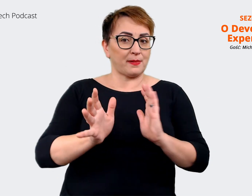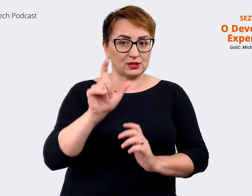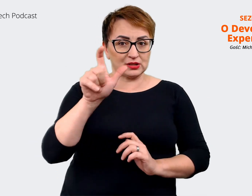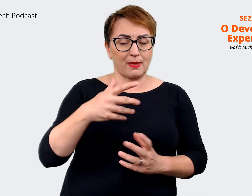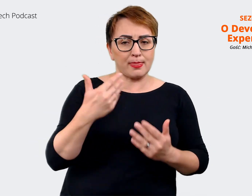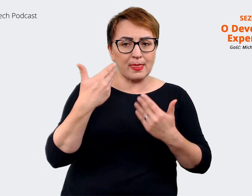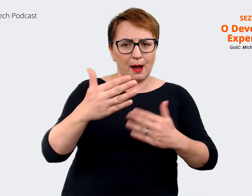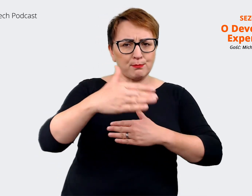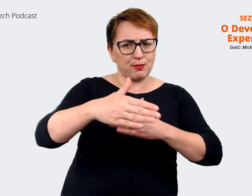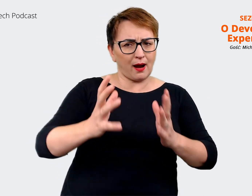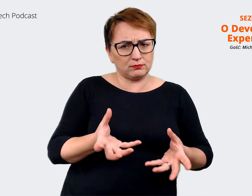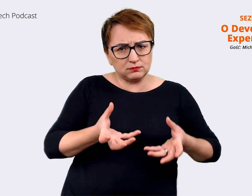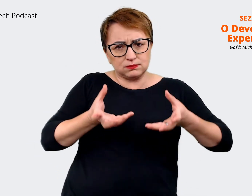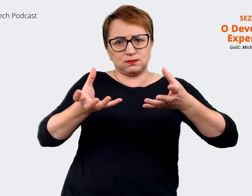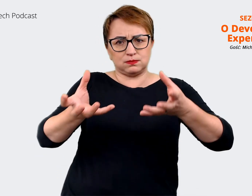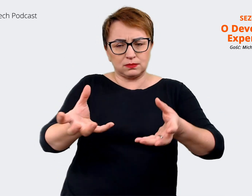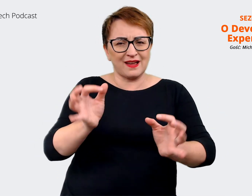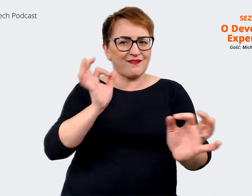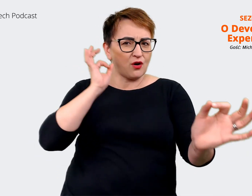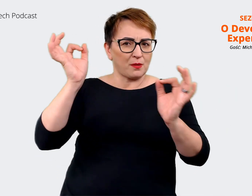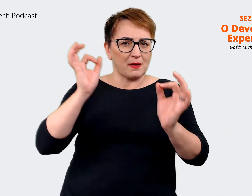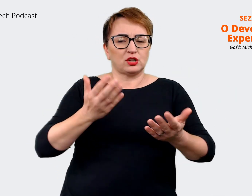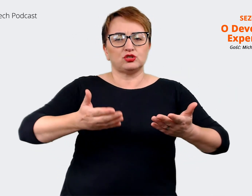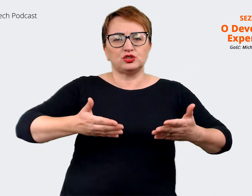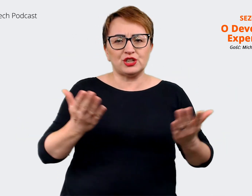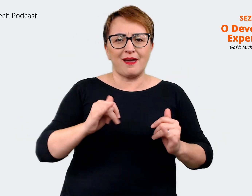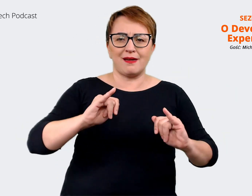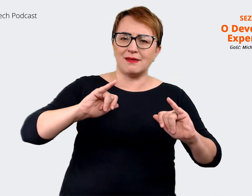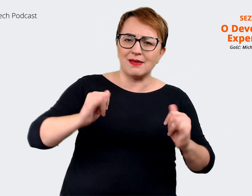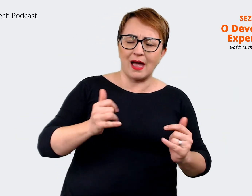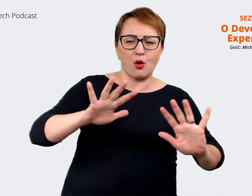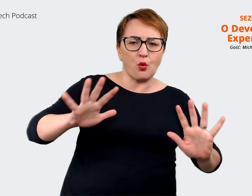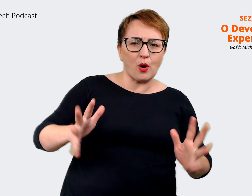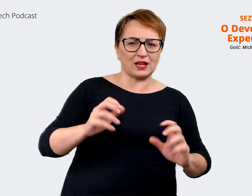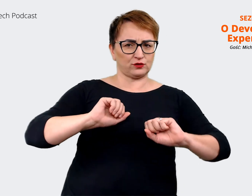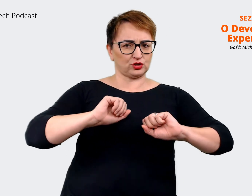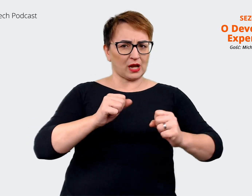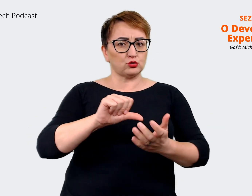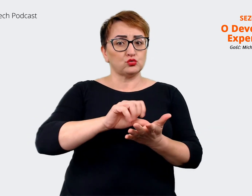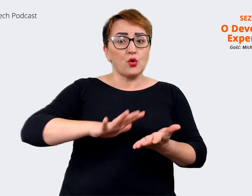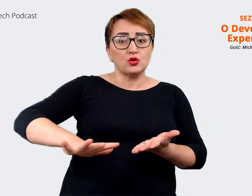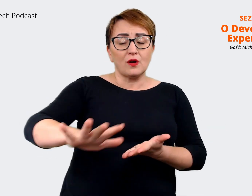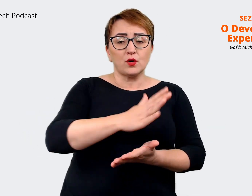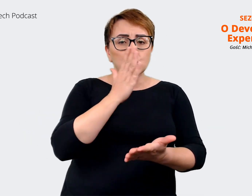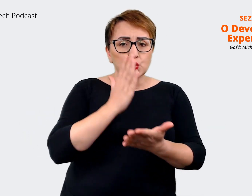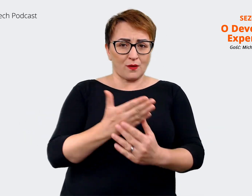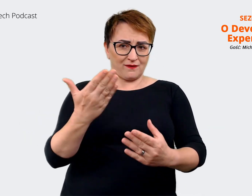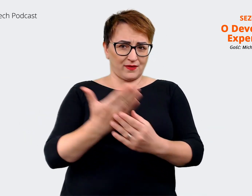pakiet zarówno informacji gdzie i jak może łatwo działać w środowiskach, które są już w firmie